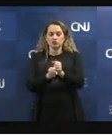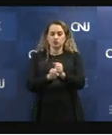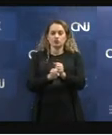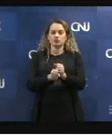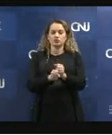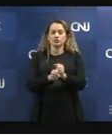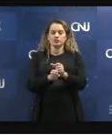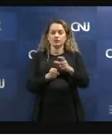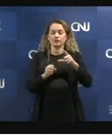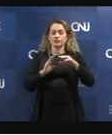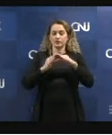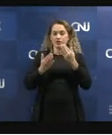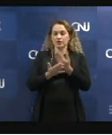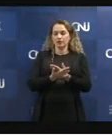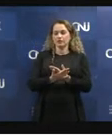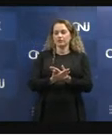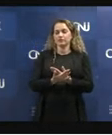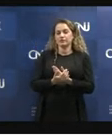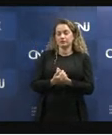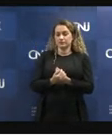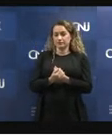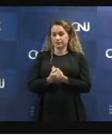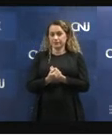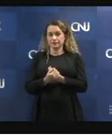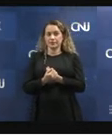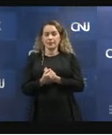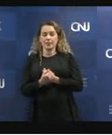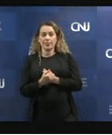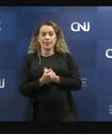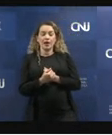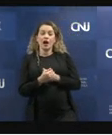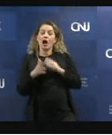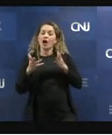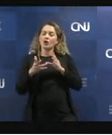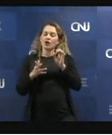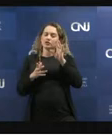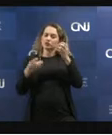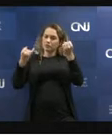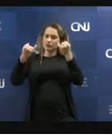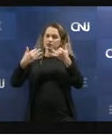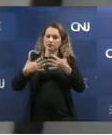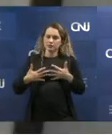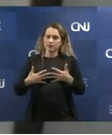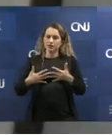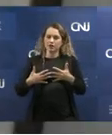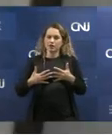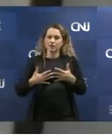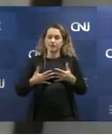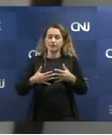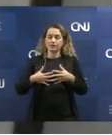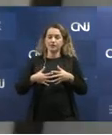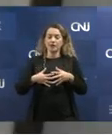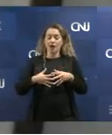o colegiado terá em breve seu presidente só para reforçar a brilhante sustentação